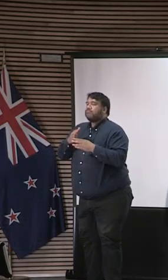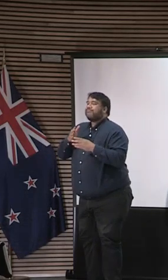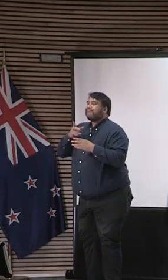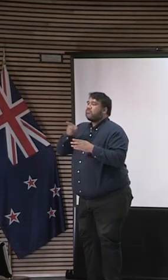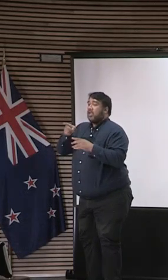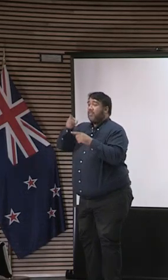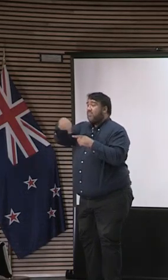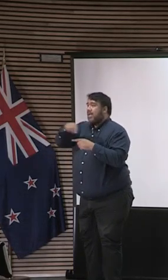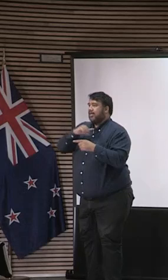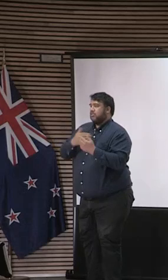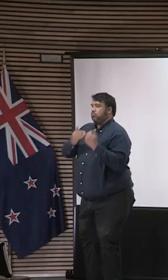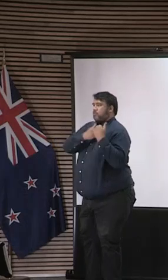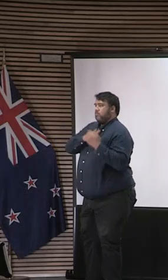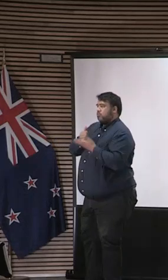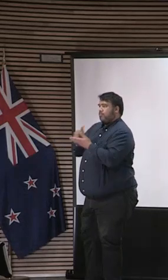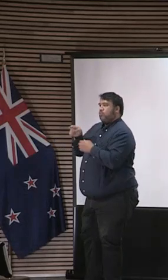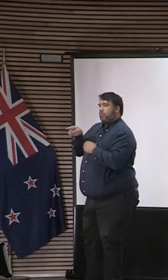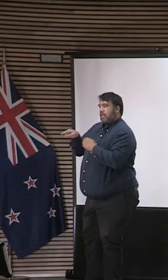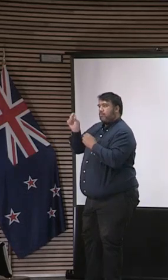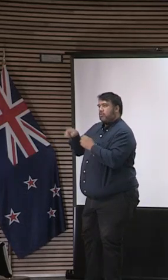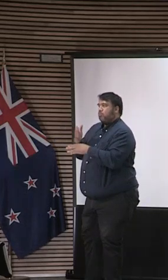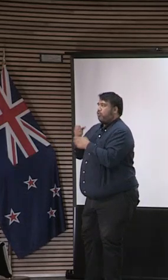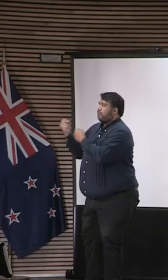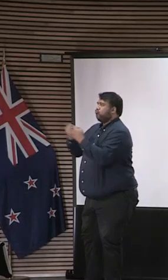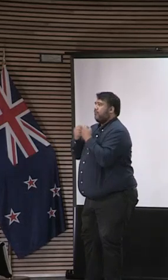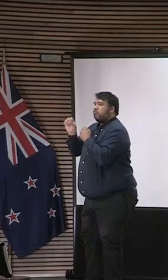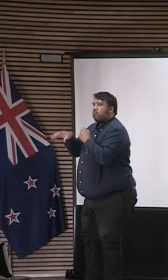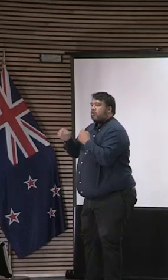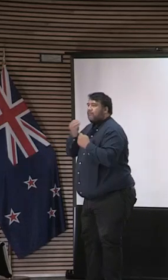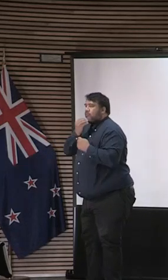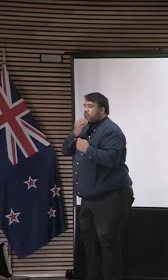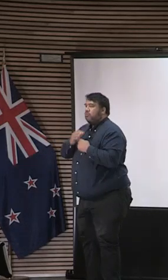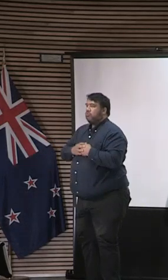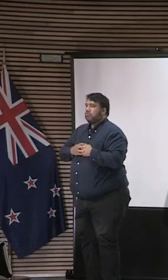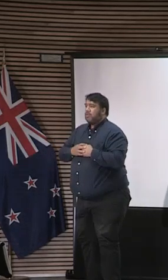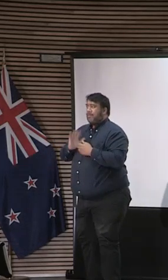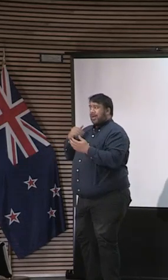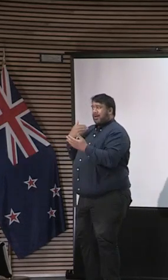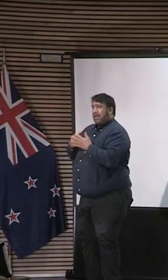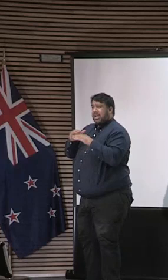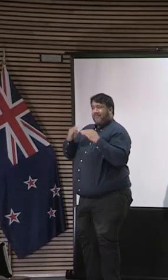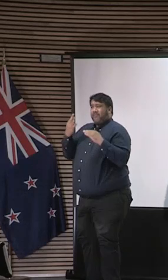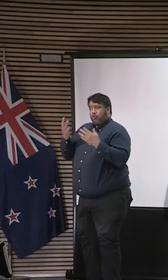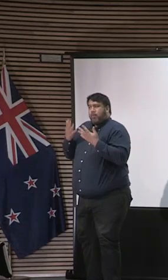ana. Heoi, ko te mea nui, ko ta